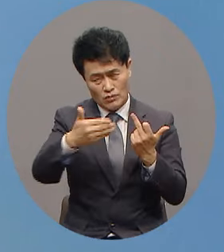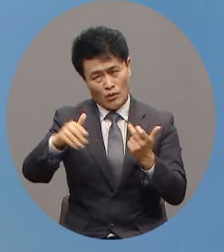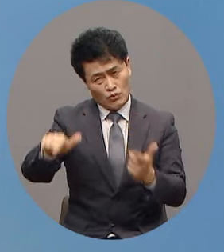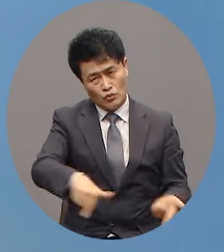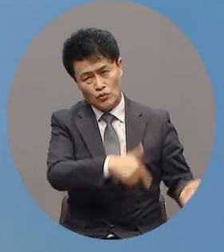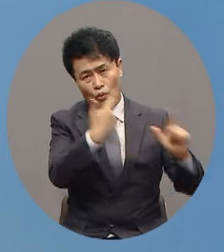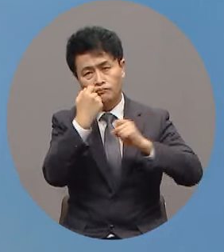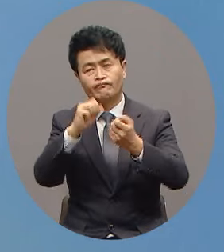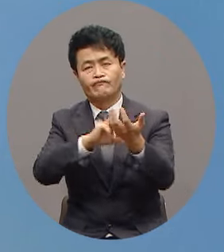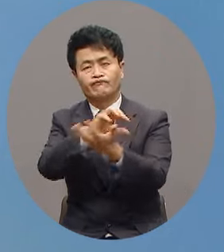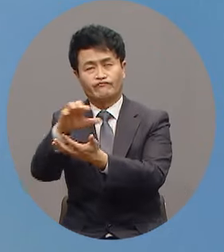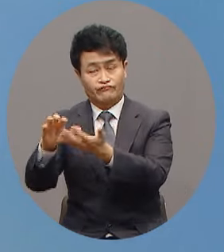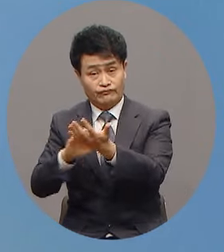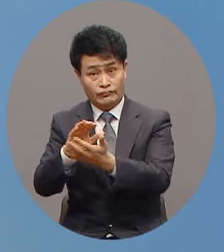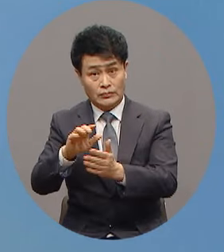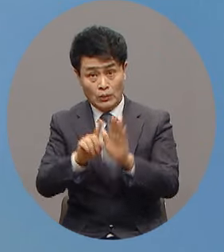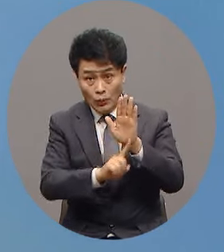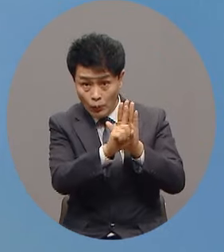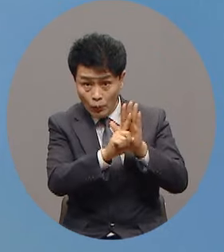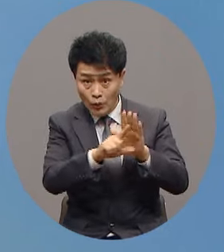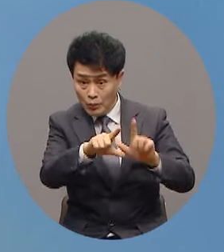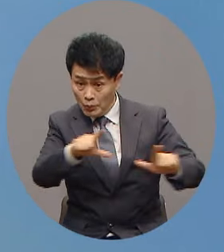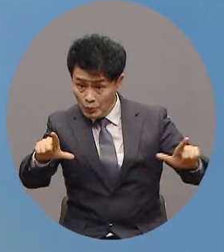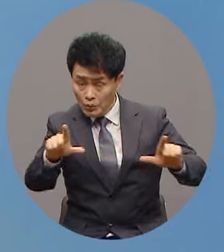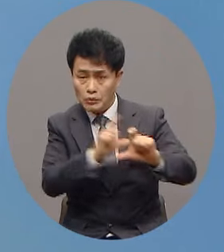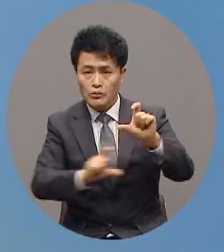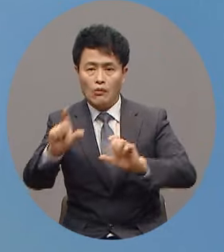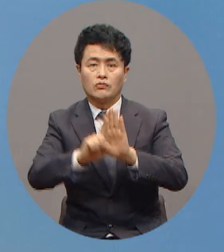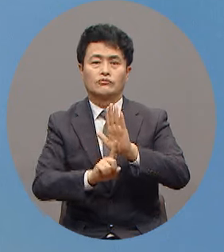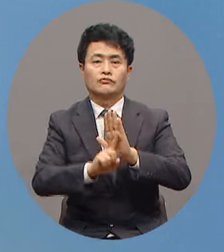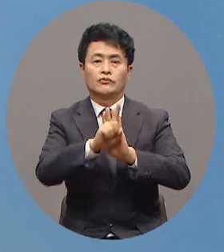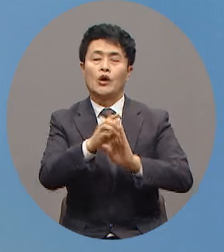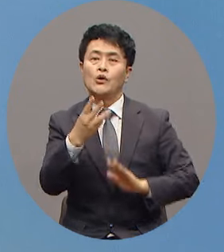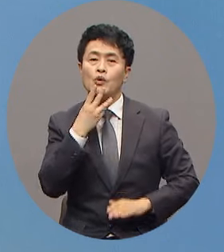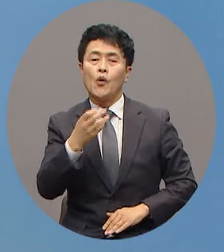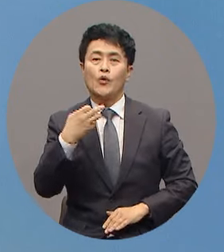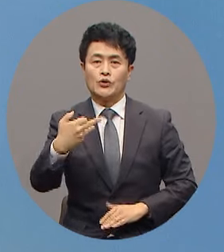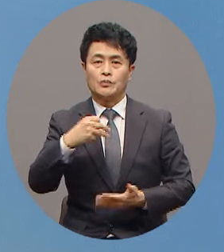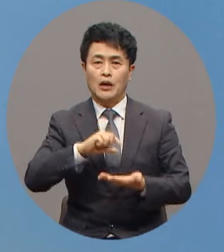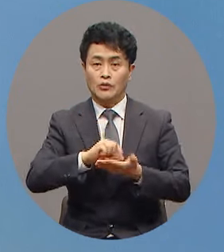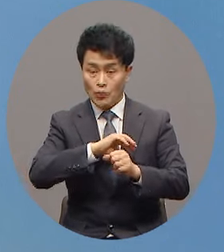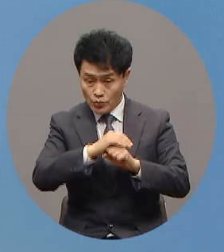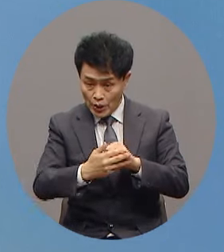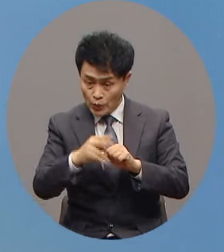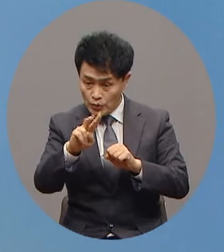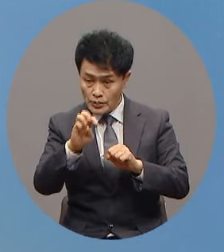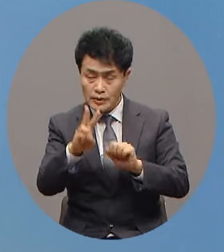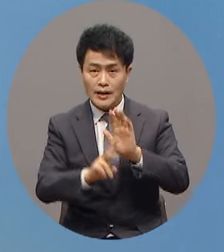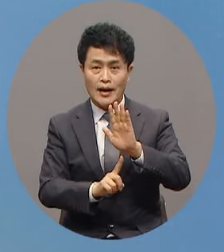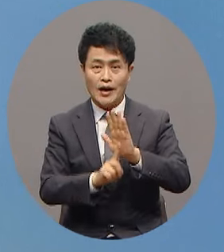흐린 하늘을 보이겠습니다. 낮 최고 기온은 평년 기온을 크게 웃돌겠습니다.